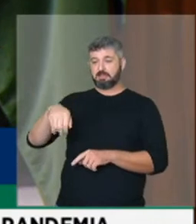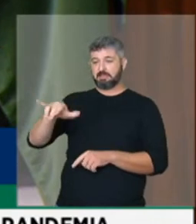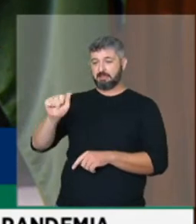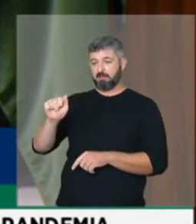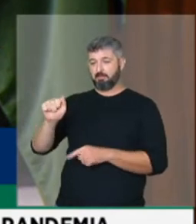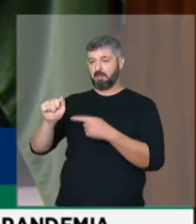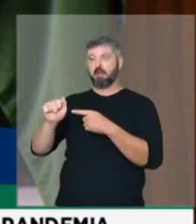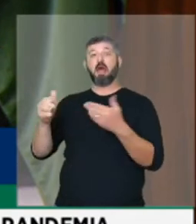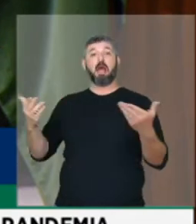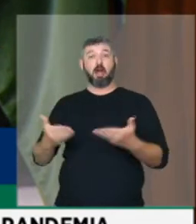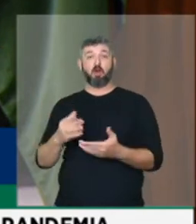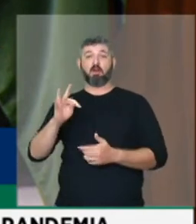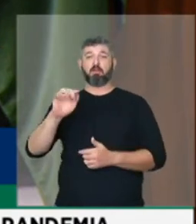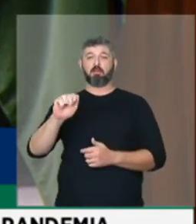RIA. MEU QUERIDO AMIGO LÍDER